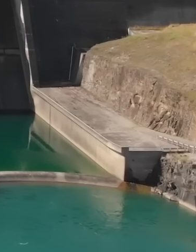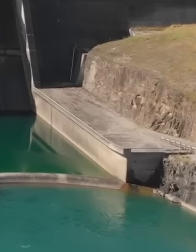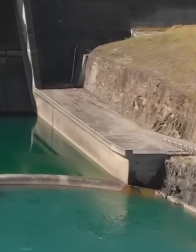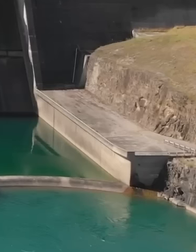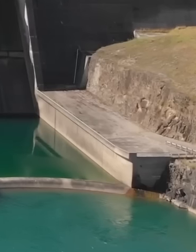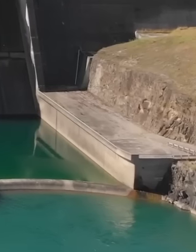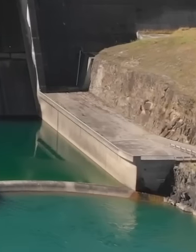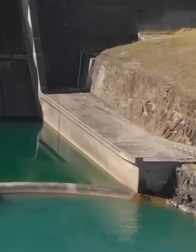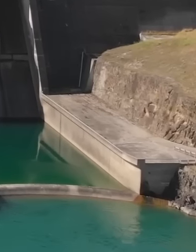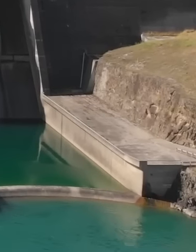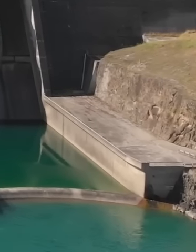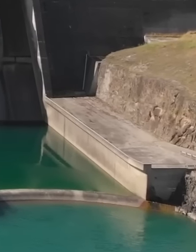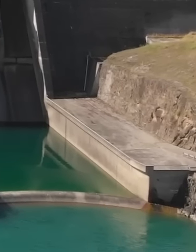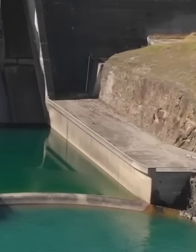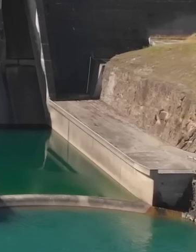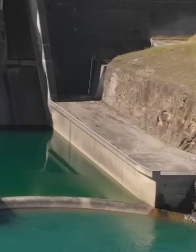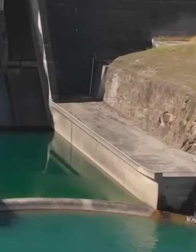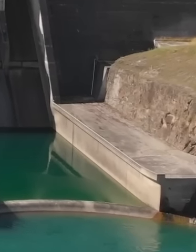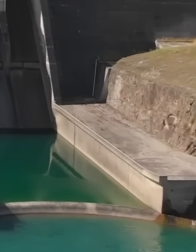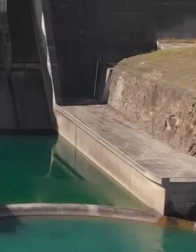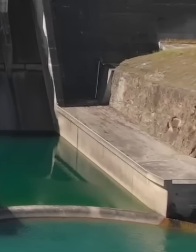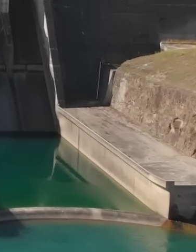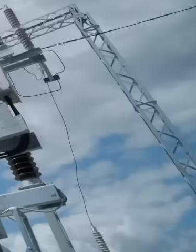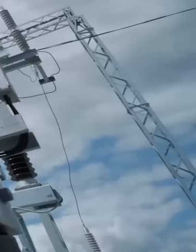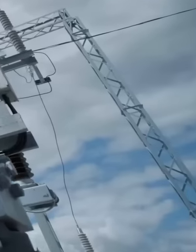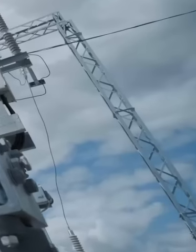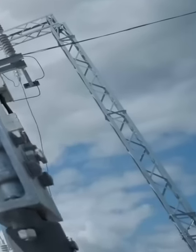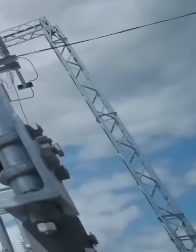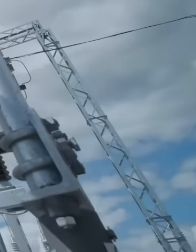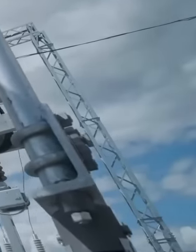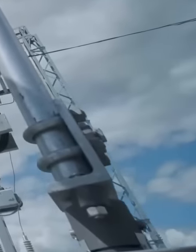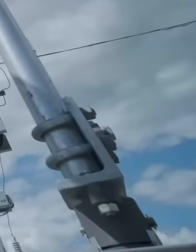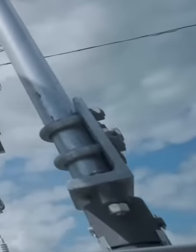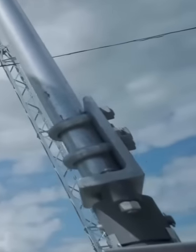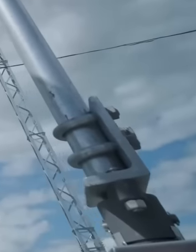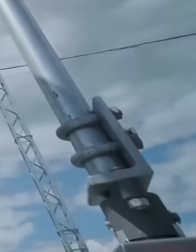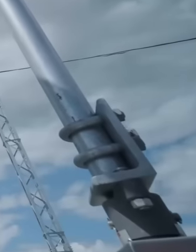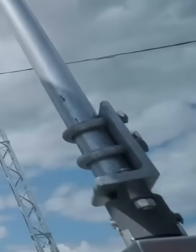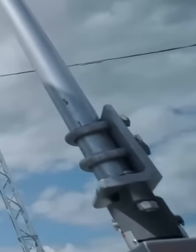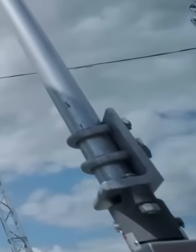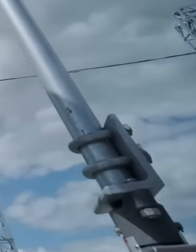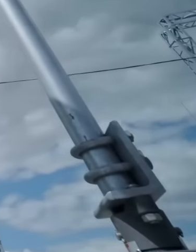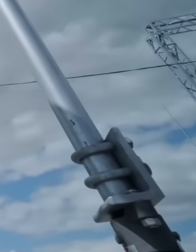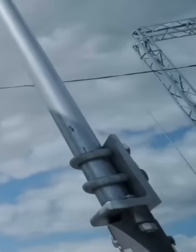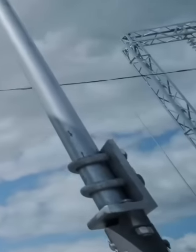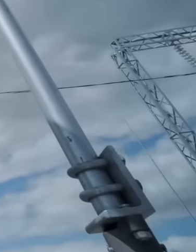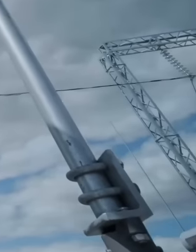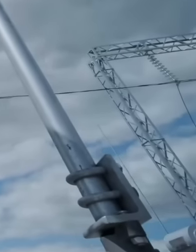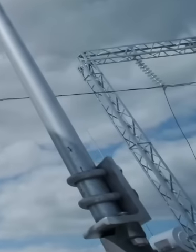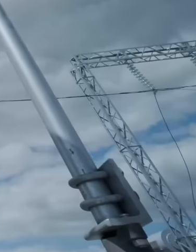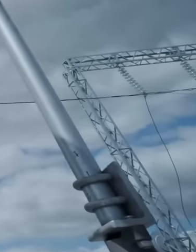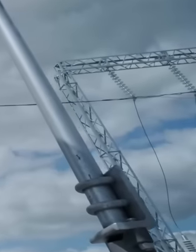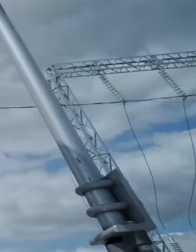2026 y 2027 como Mazatepec en Puebla, noviembre de 2026, Peñitas, Angostura,